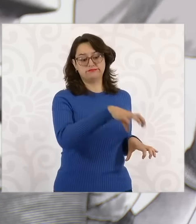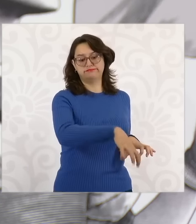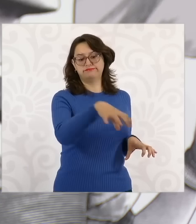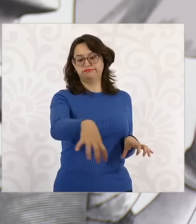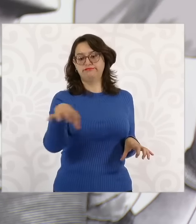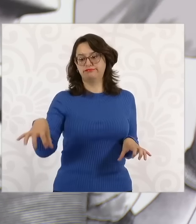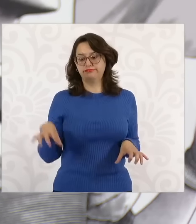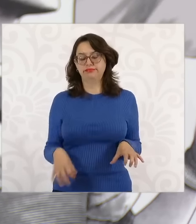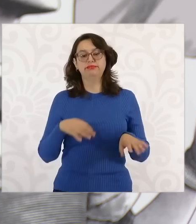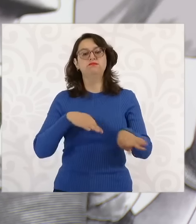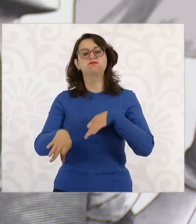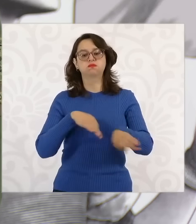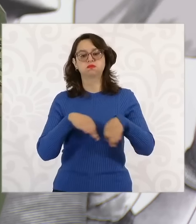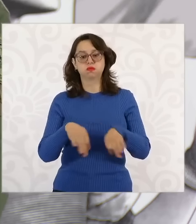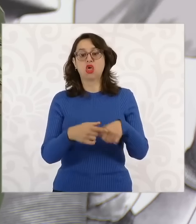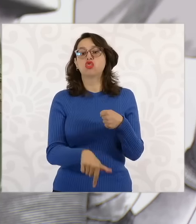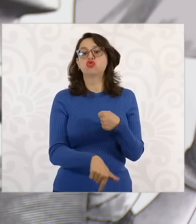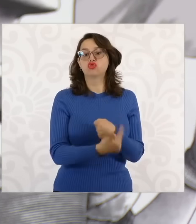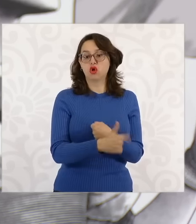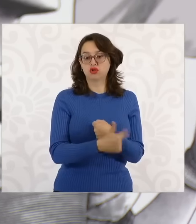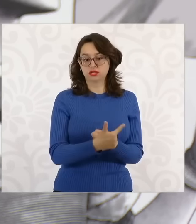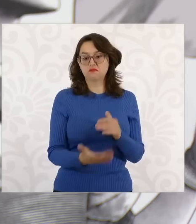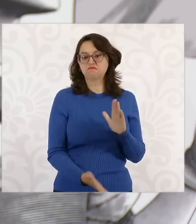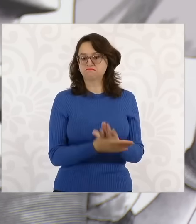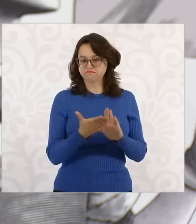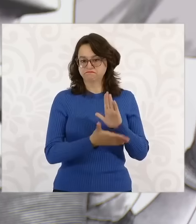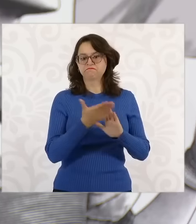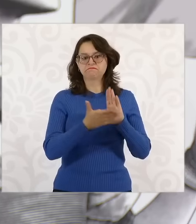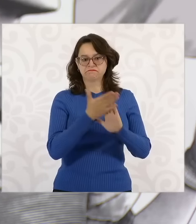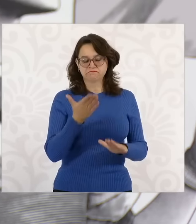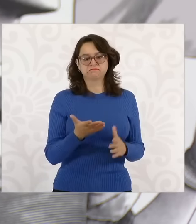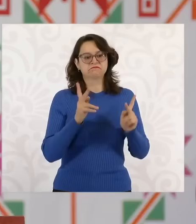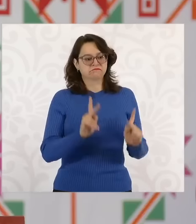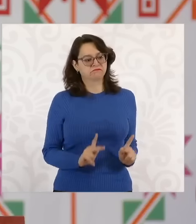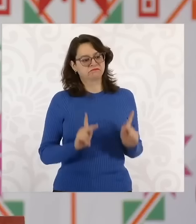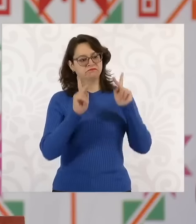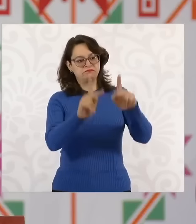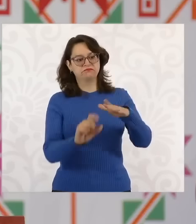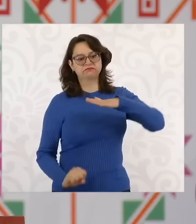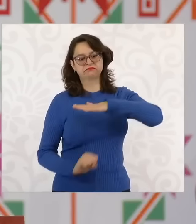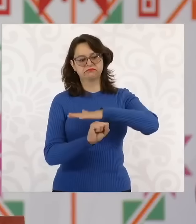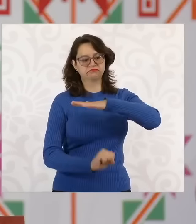ya. 12 de ellos son de construcción pesada que hacen viaductos, plataforma y vía y dos más de